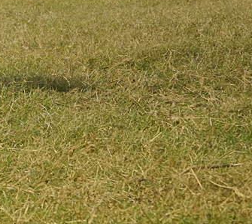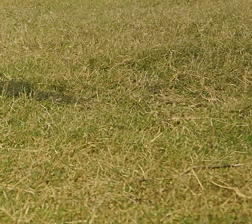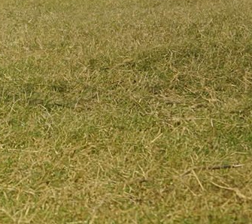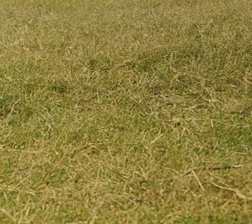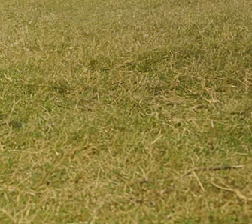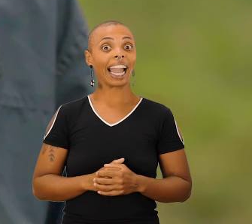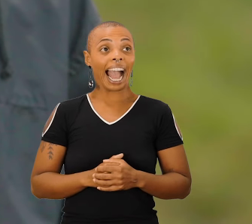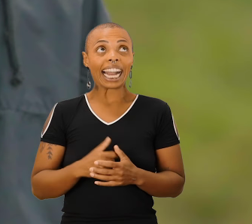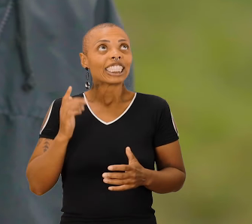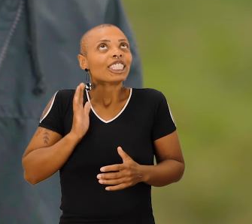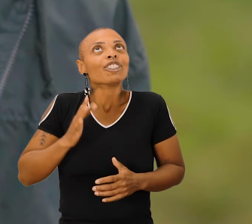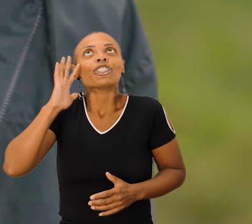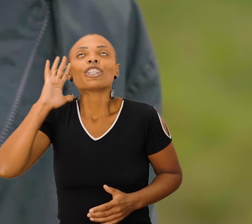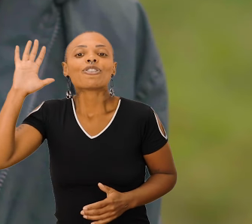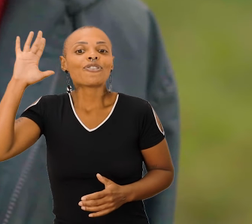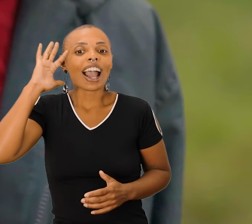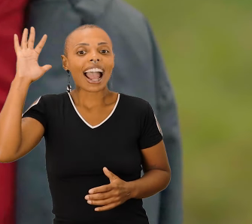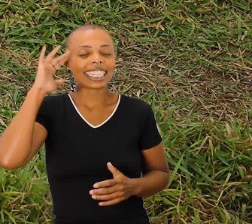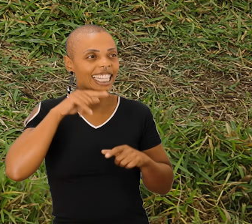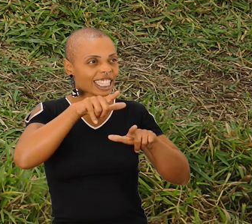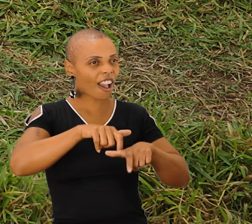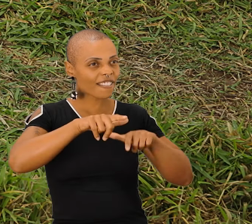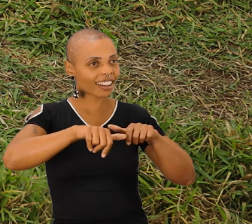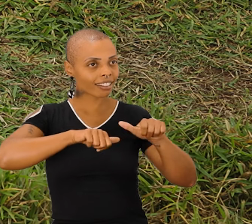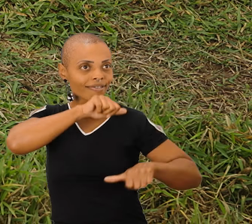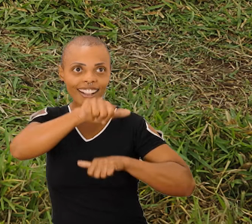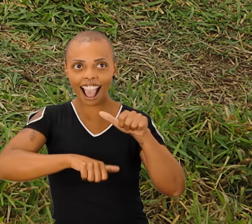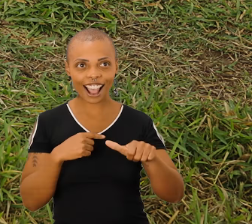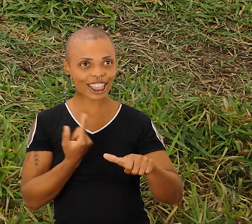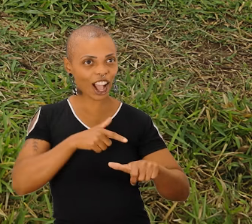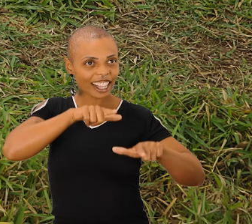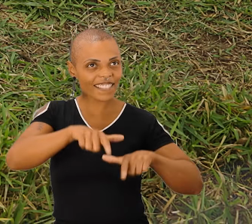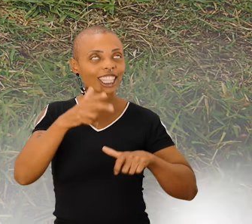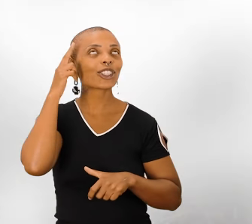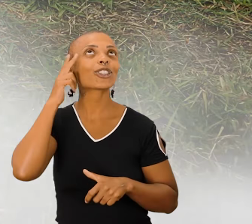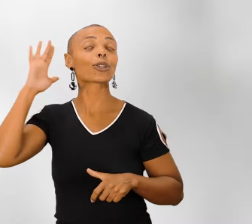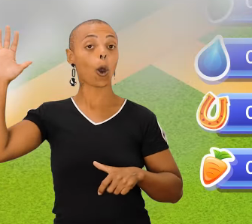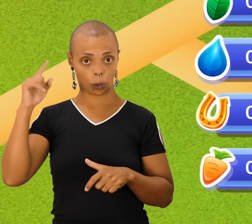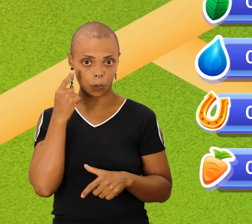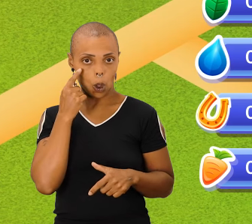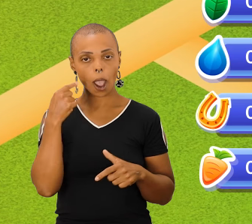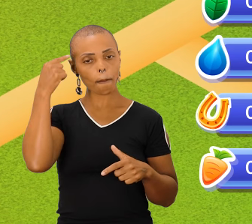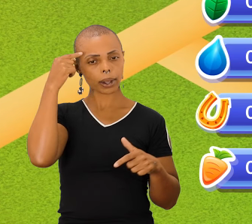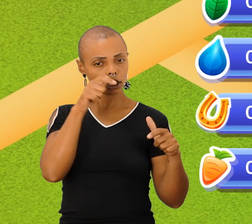[Dininha] Eu já tô até imaginando... Essa fazenda aqui vai ser a nossa fazenda dos sonhos. Olha, eu estou pensando nesse setor aqui,